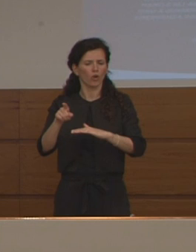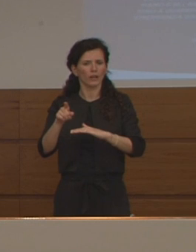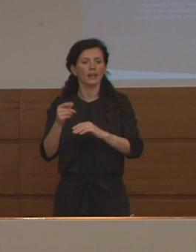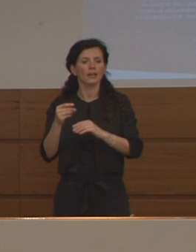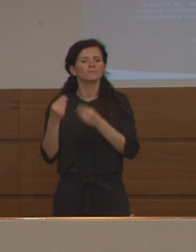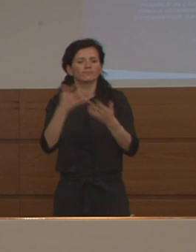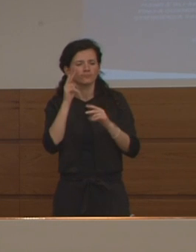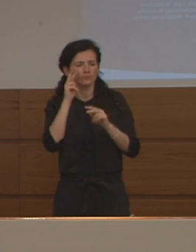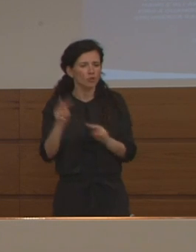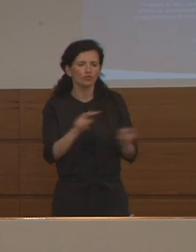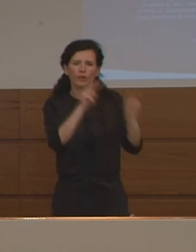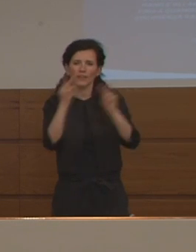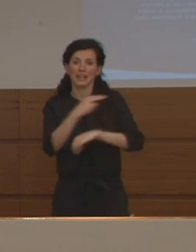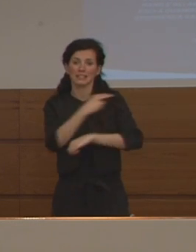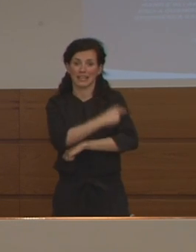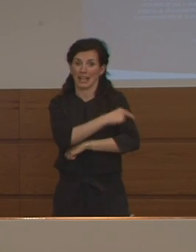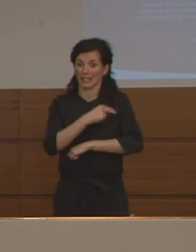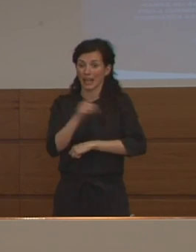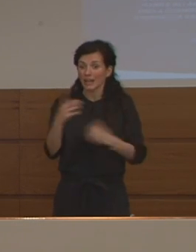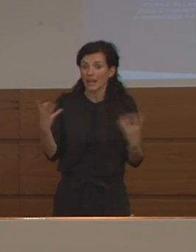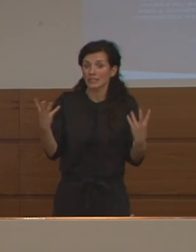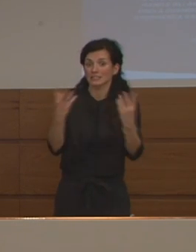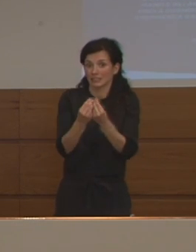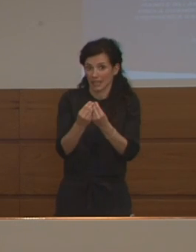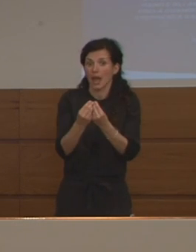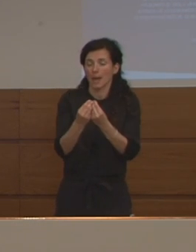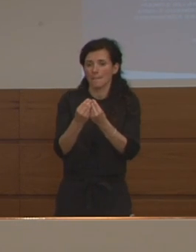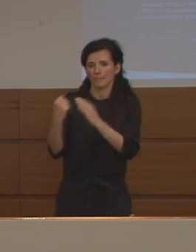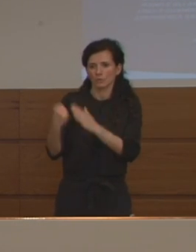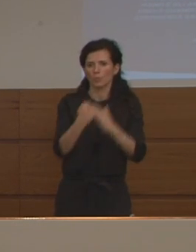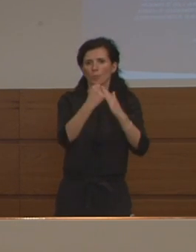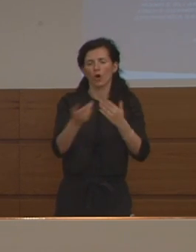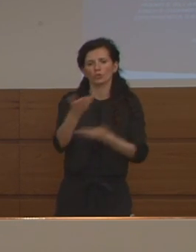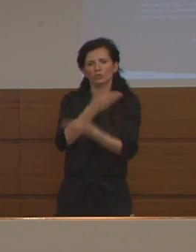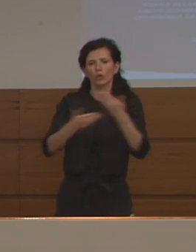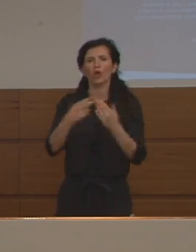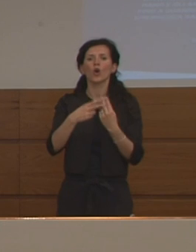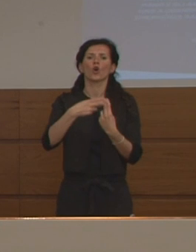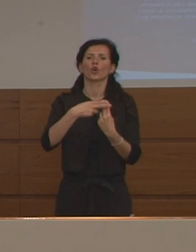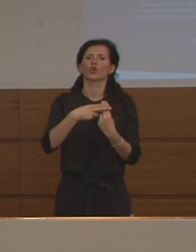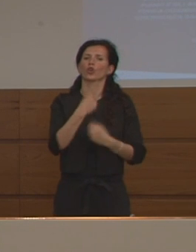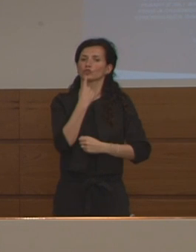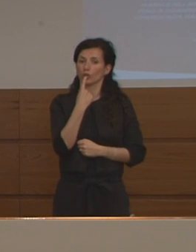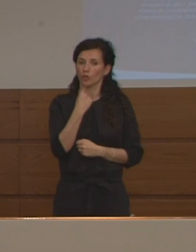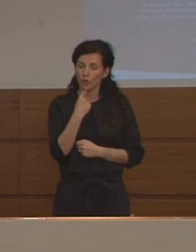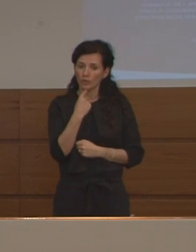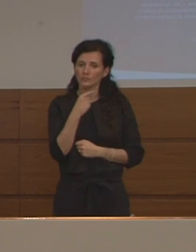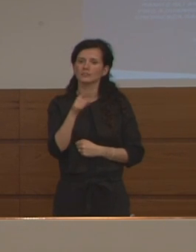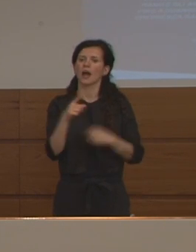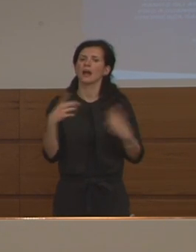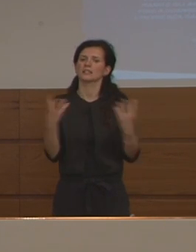sorveglianza sanitaria, con il supporto della Croce Rossa e delle strutture del